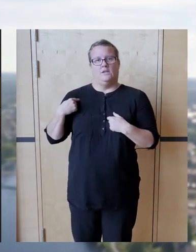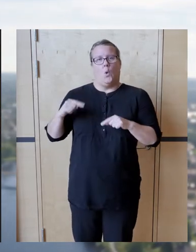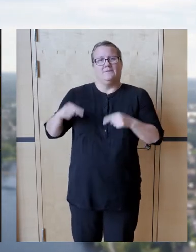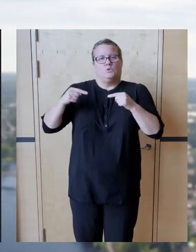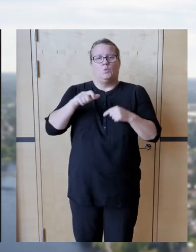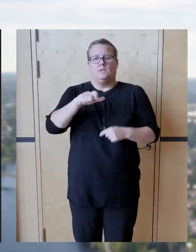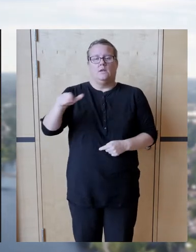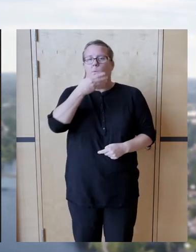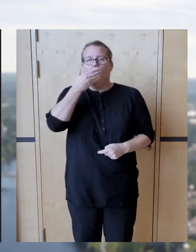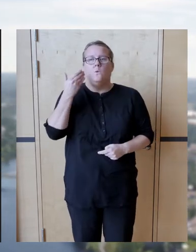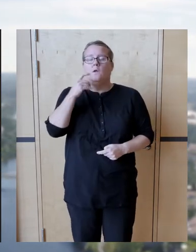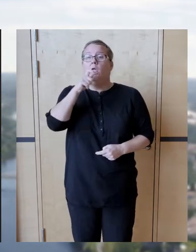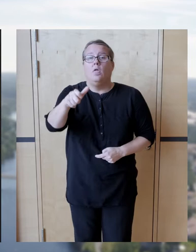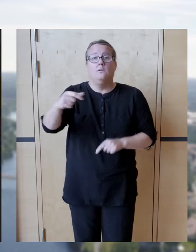Men varför